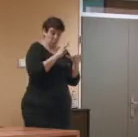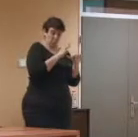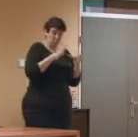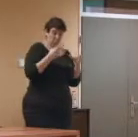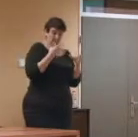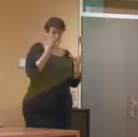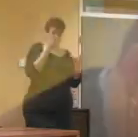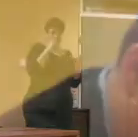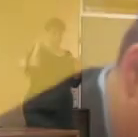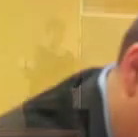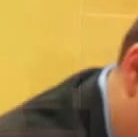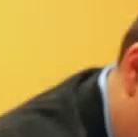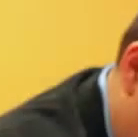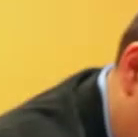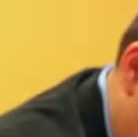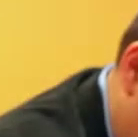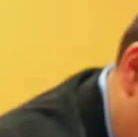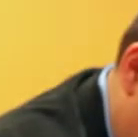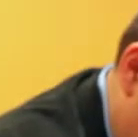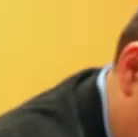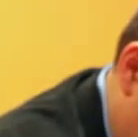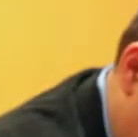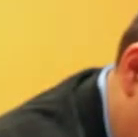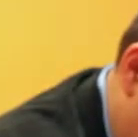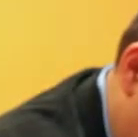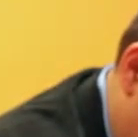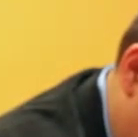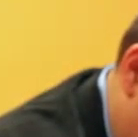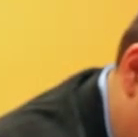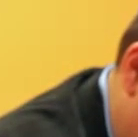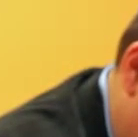condenados. ¿Os digo los nombres de los 15? Francisco Camps, Jose Luís Olivas,